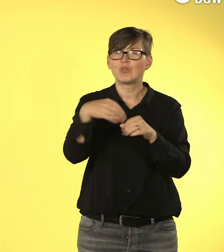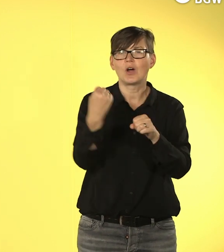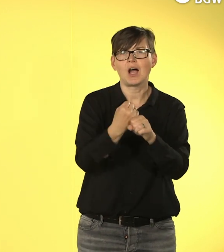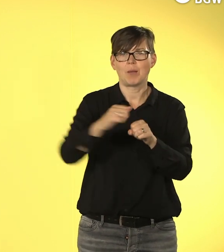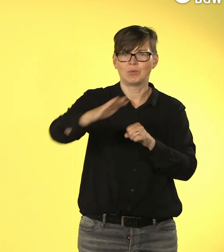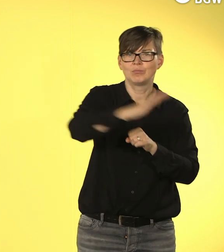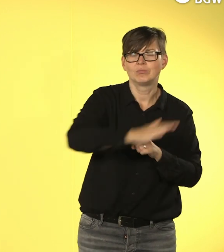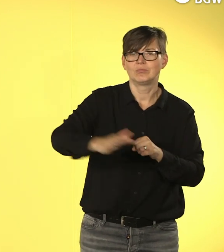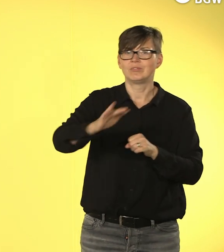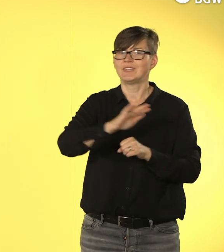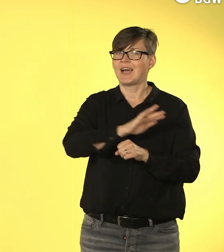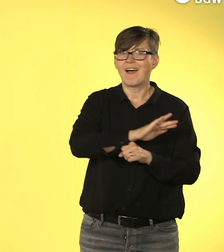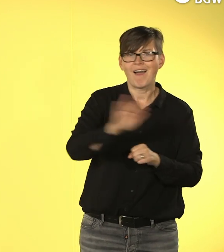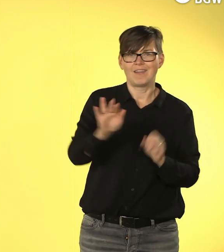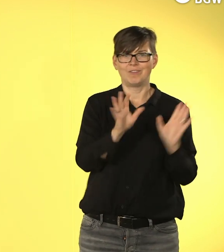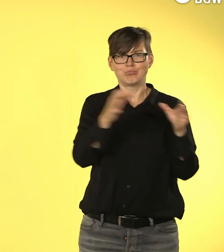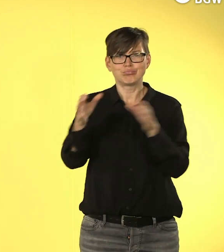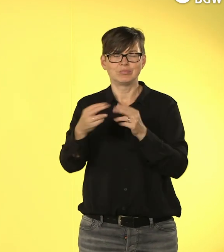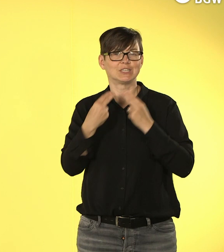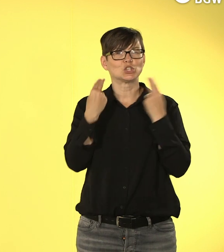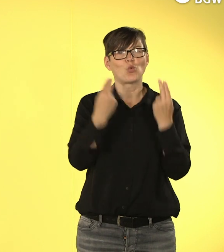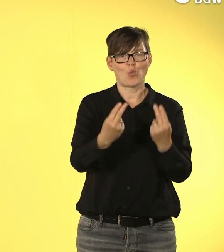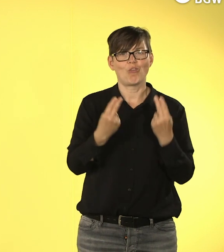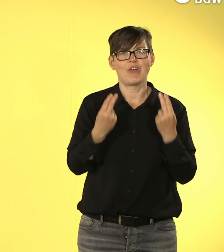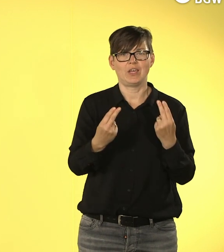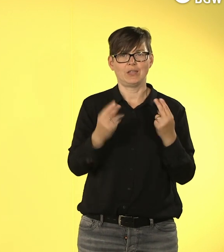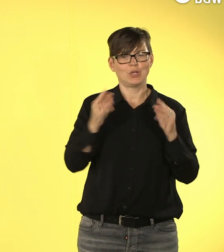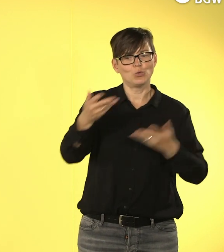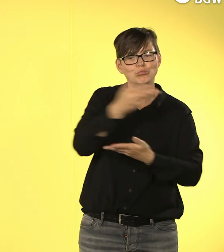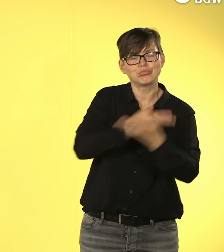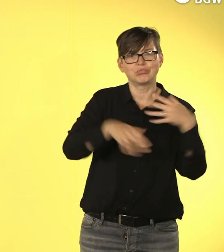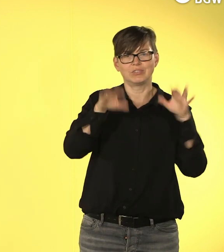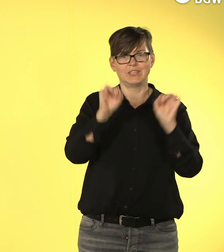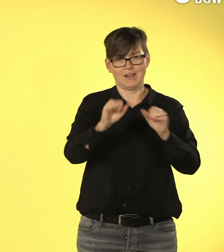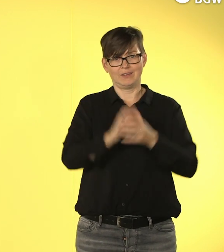Gerade in diesen Einrichtungen und Behindertenwerkstätten.